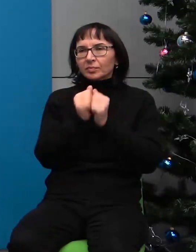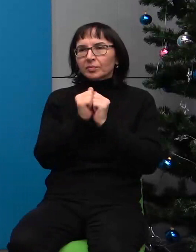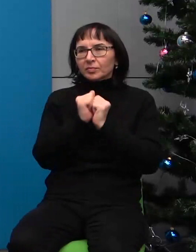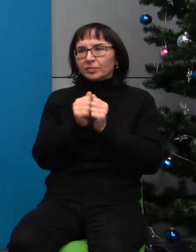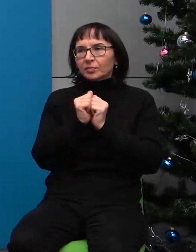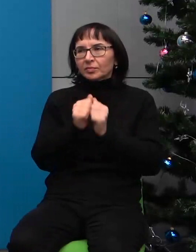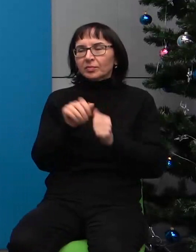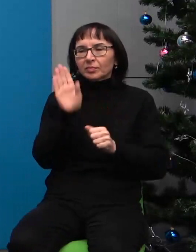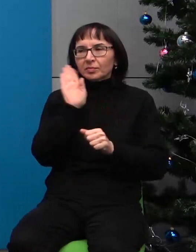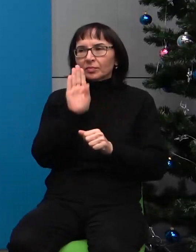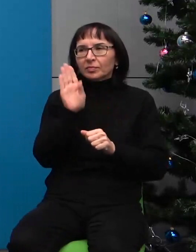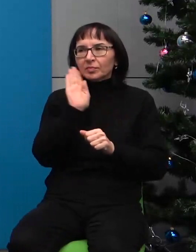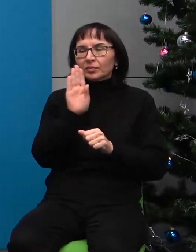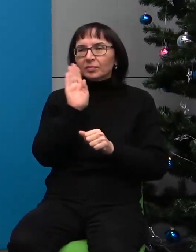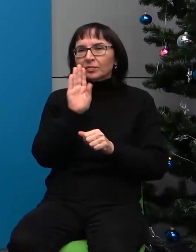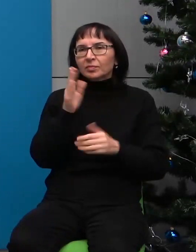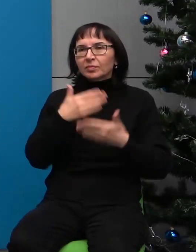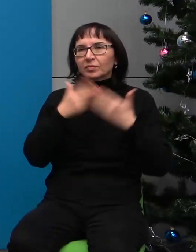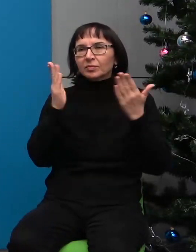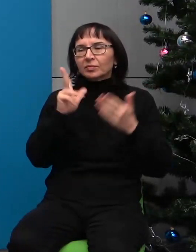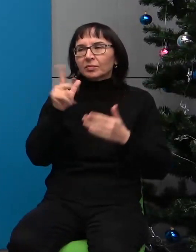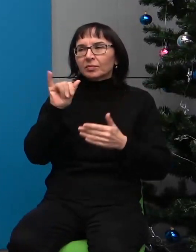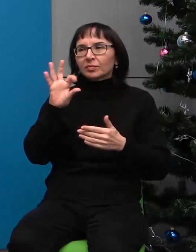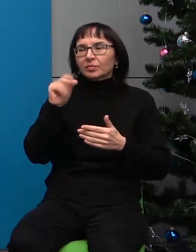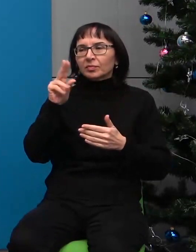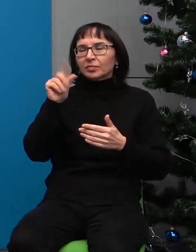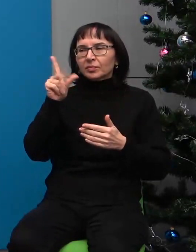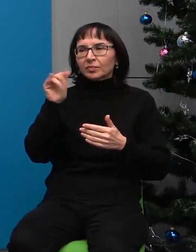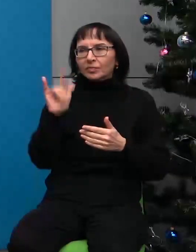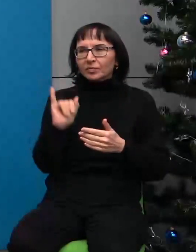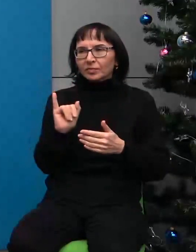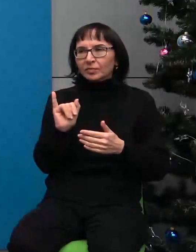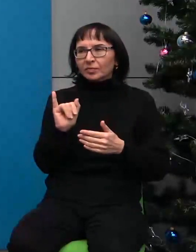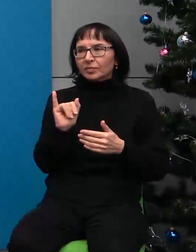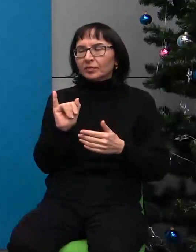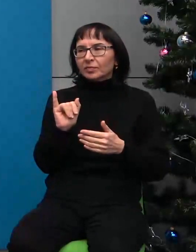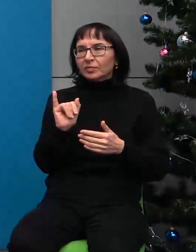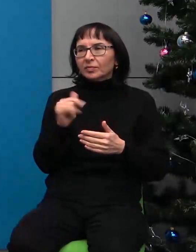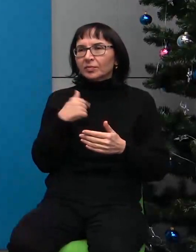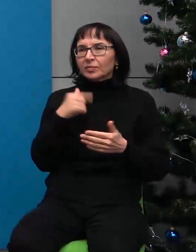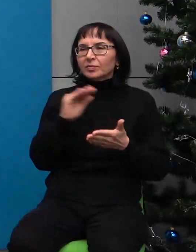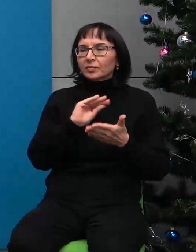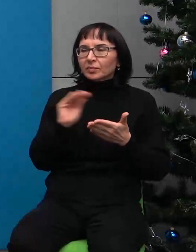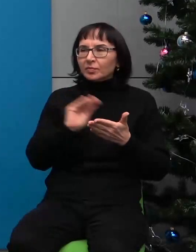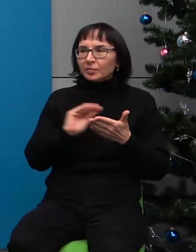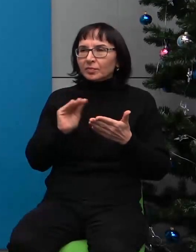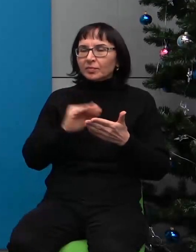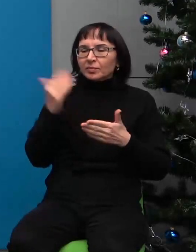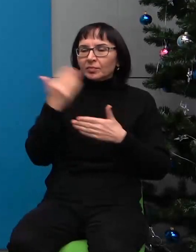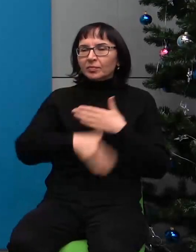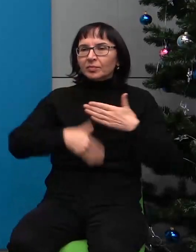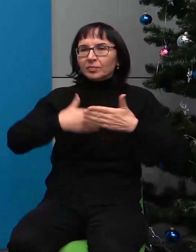co Miles Davis i Stefan Kisielewski. Ja opisuję ostatnie dni Klausa Barbie.